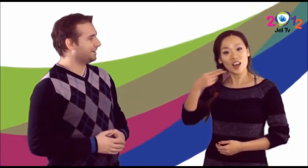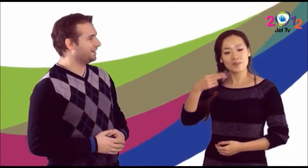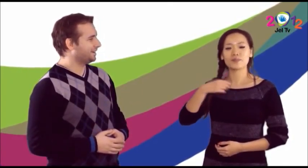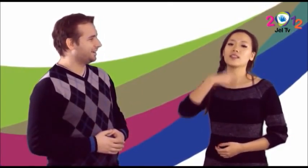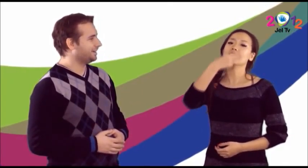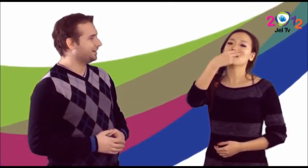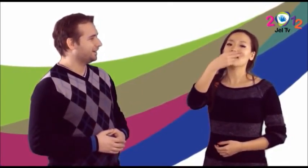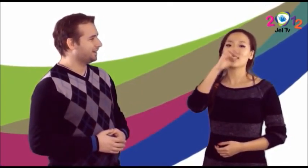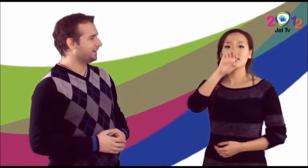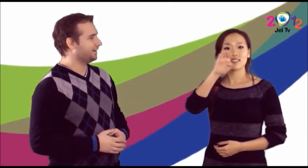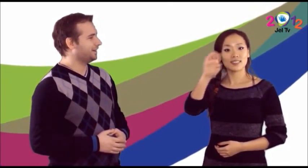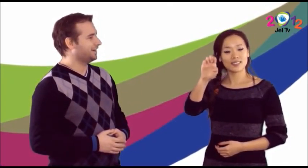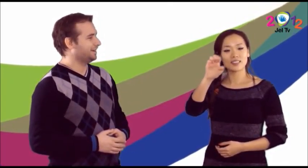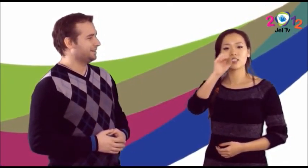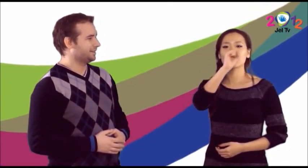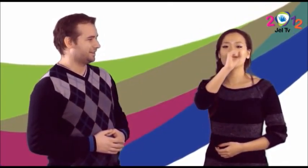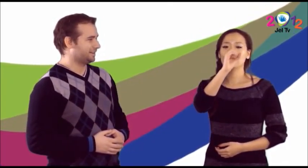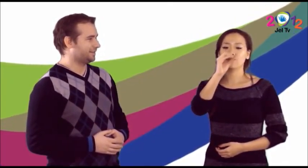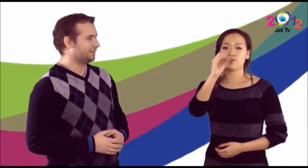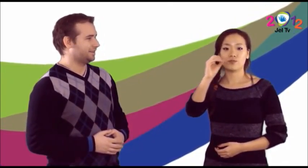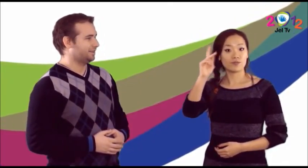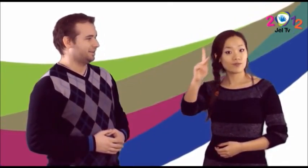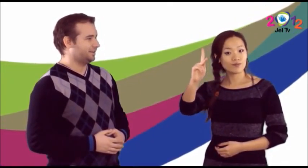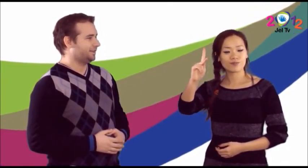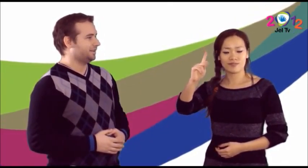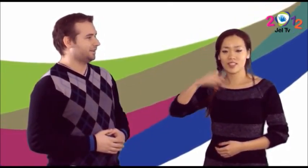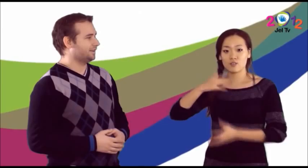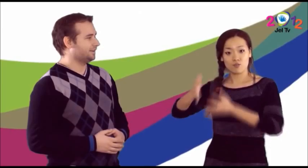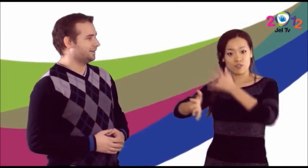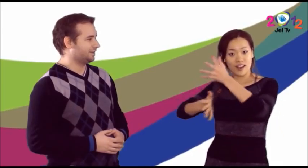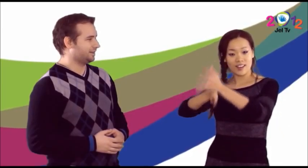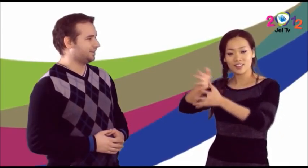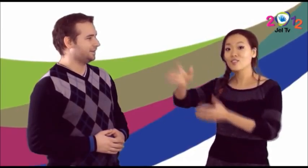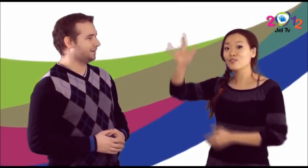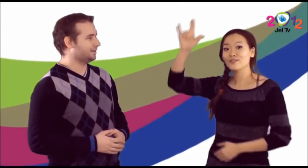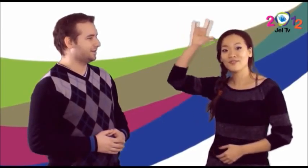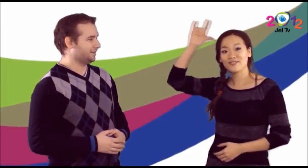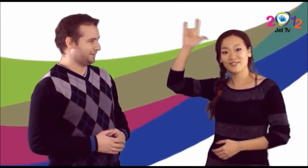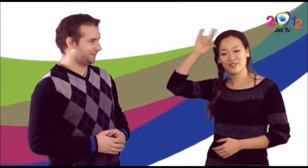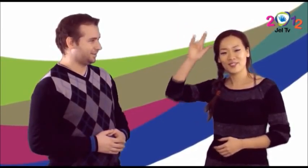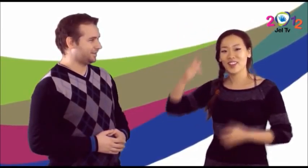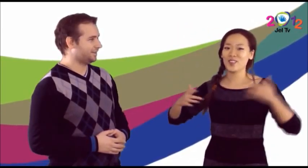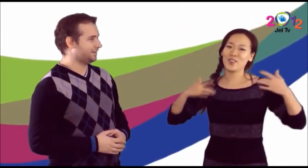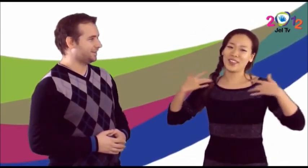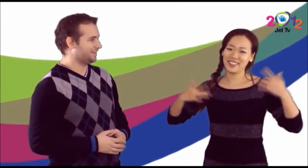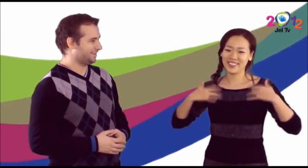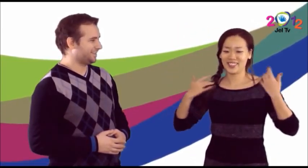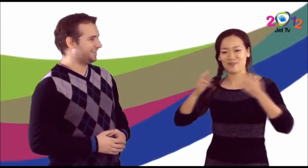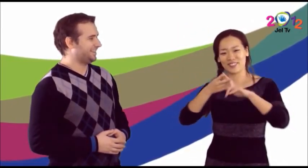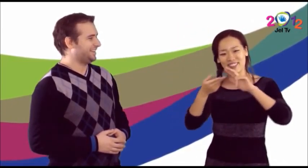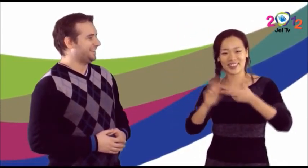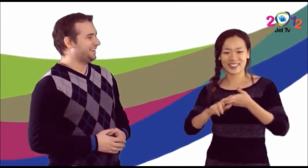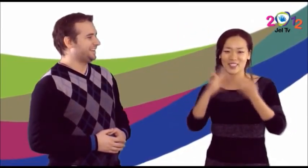Nevem: Hee Soko. Ez az én névjelem. Örülök, hogy találkoztunk veletek.